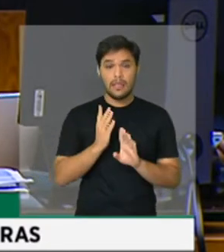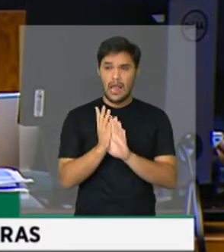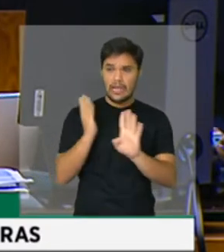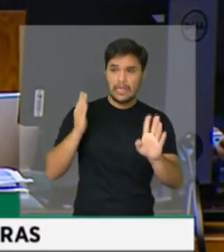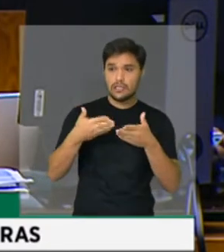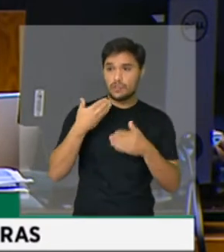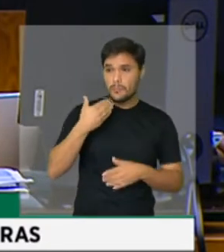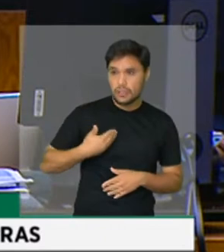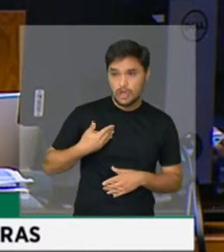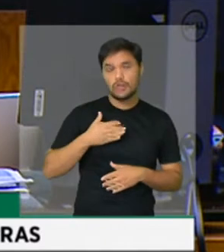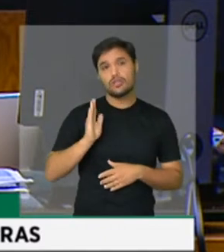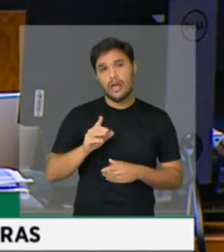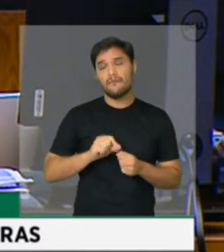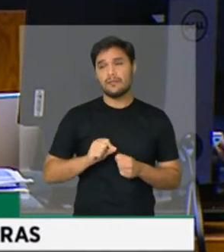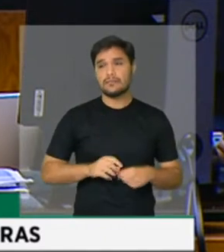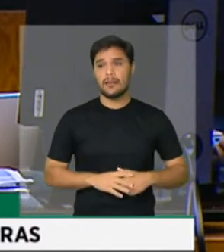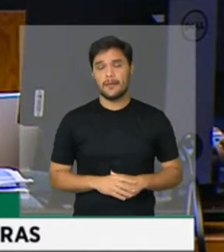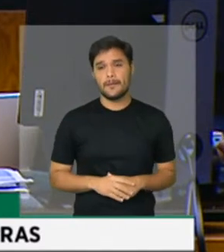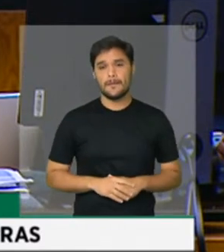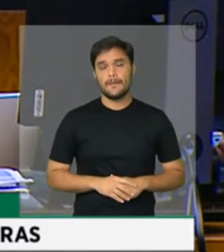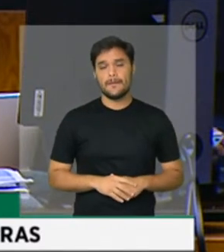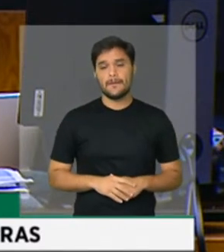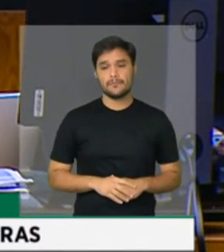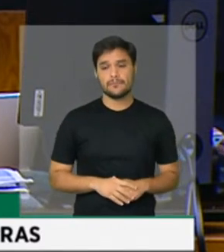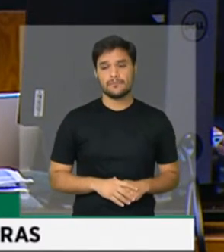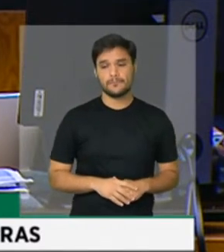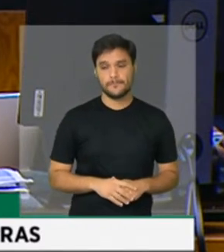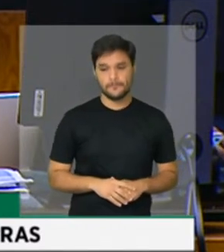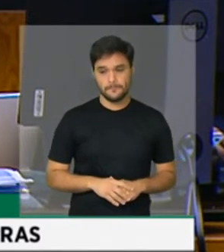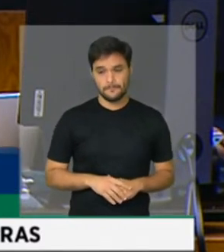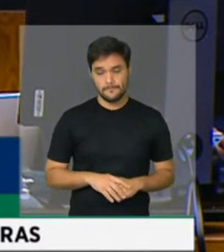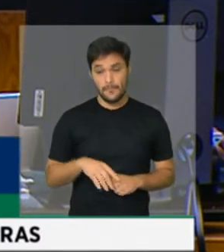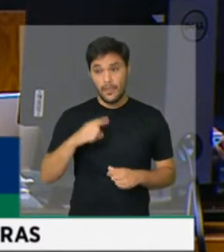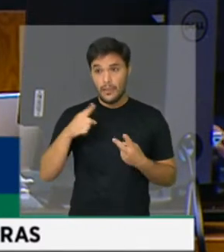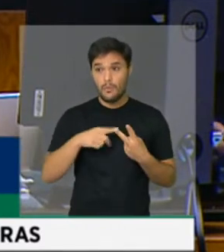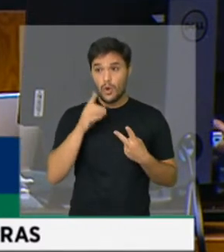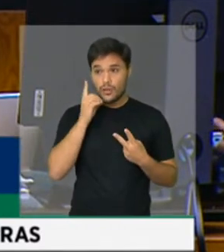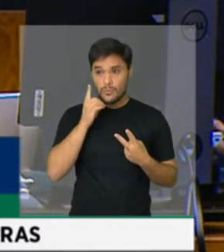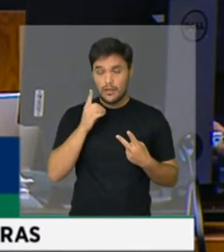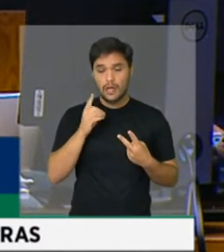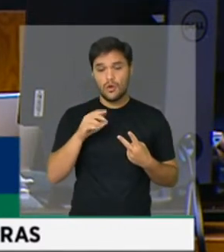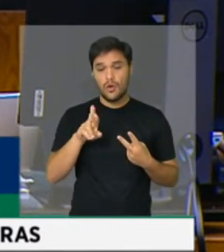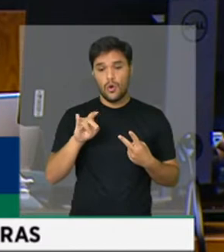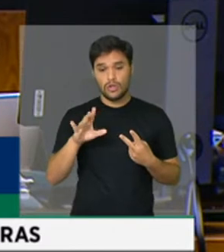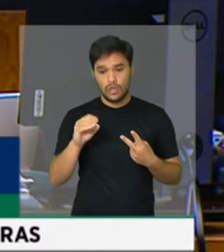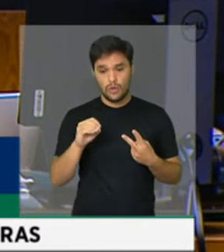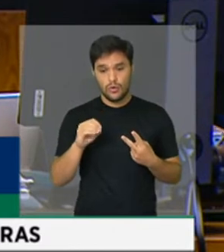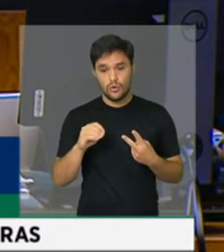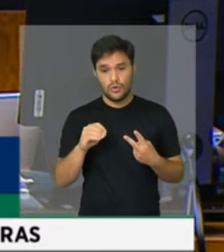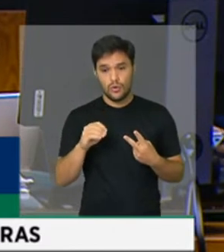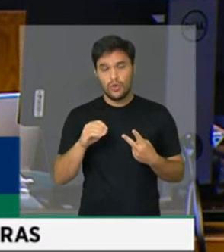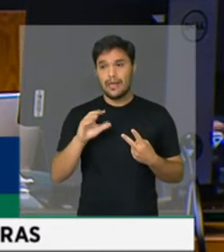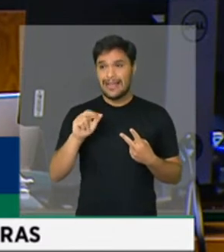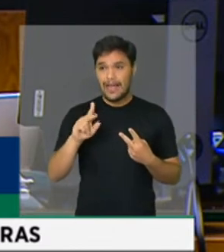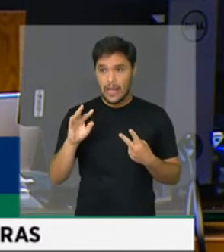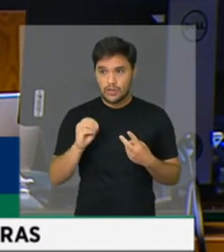EU VOLTO A REQUERER MEU TEMPO DE LÍDER, TÁ? ANTES DE URGENTE NESSA PANDEMIA. NOVAMENTE, SENHOR PRESIDENTE, TERMINAR A SESSÃO. MUITO OBRIGADA.